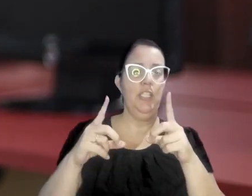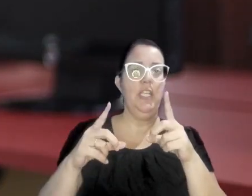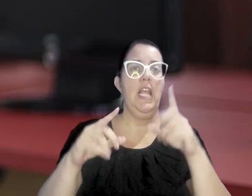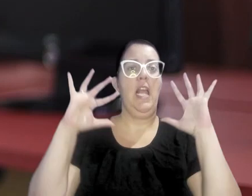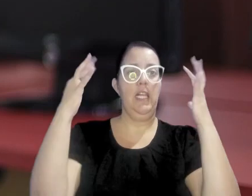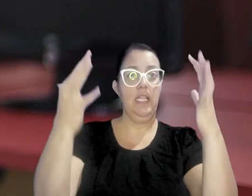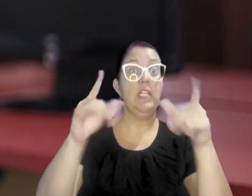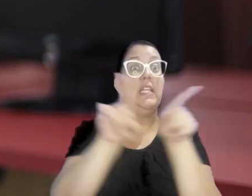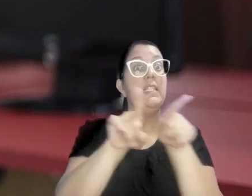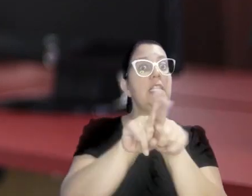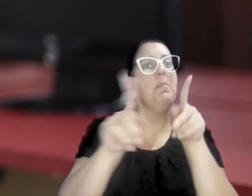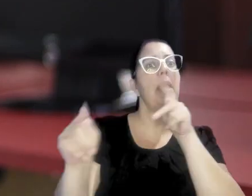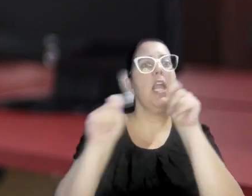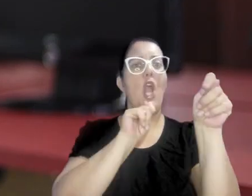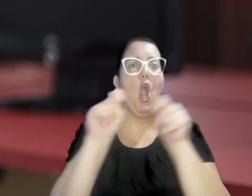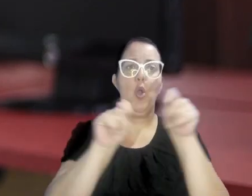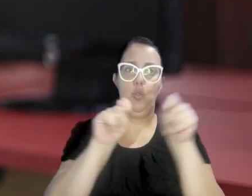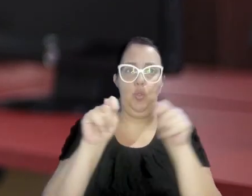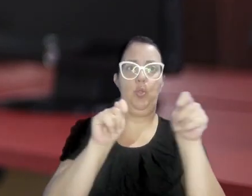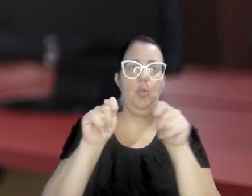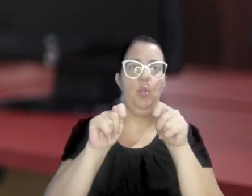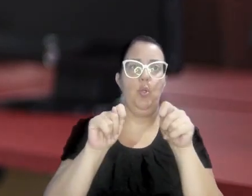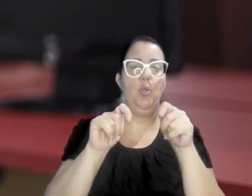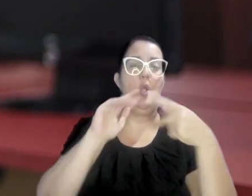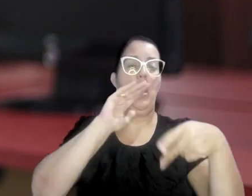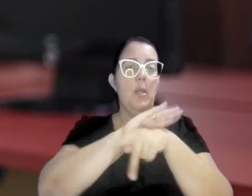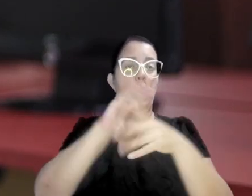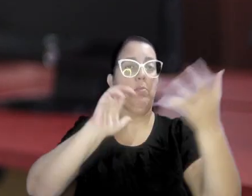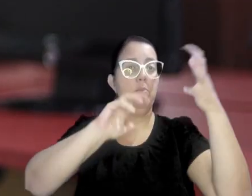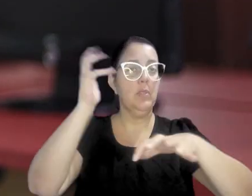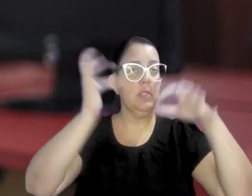e passa a controlar, buscar controlar os fenômenos naturais.